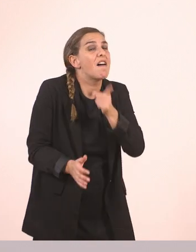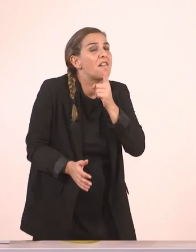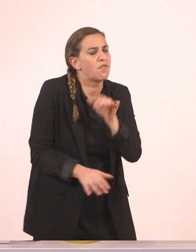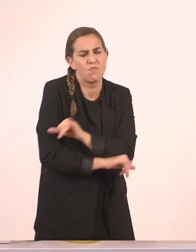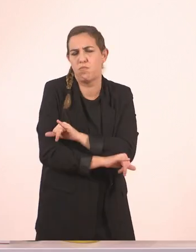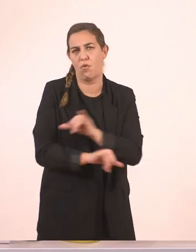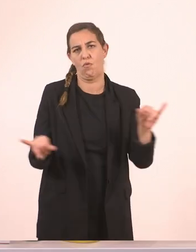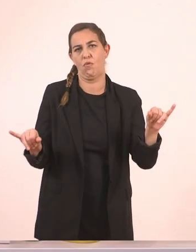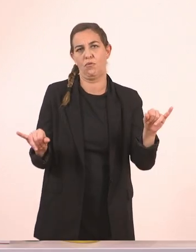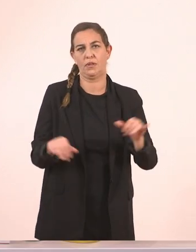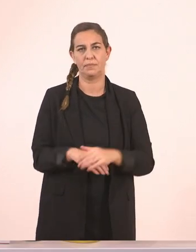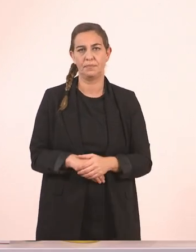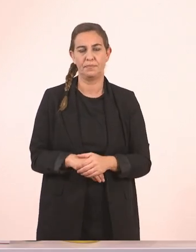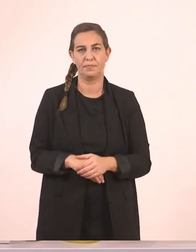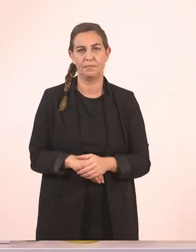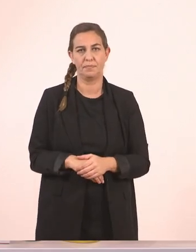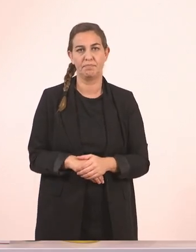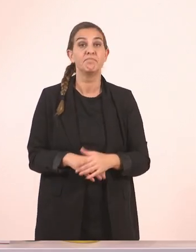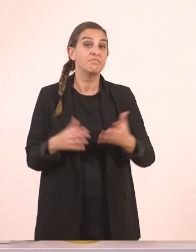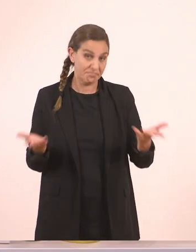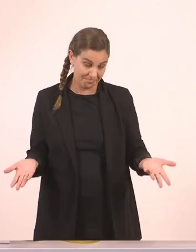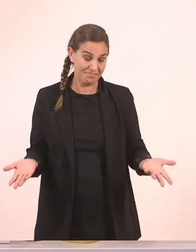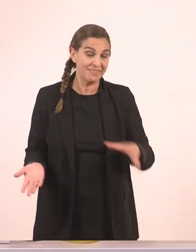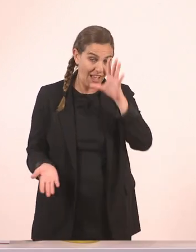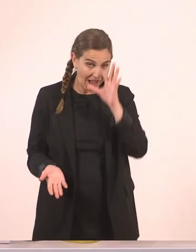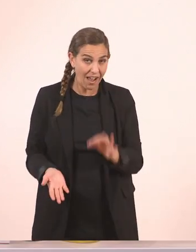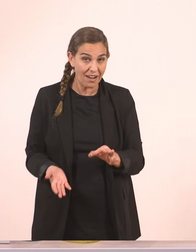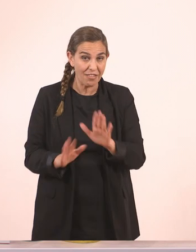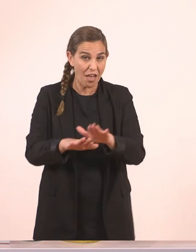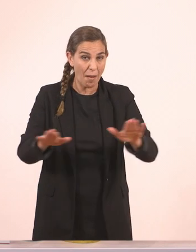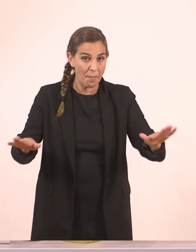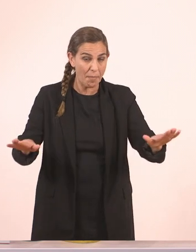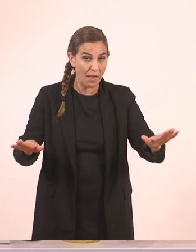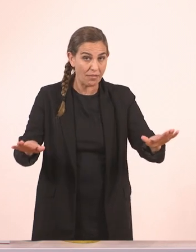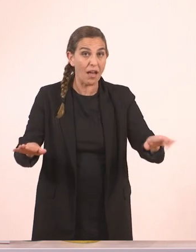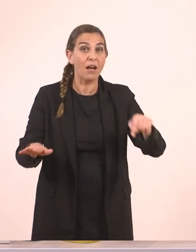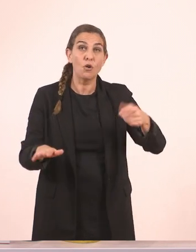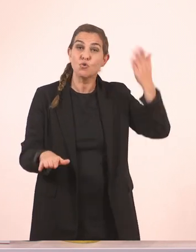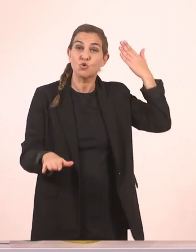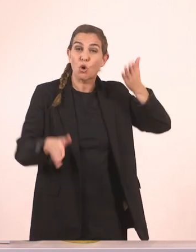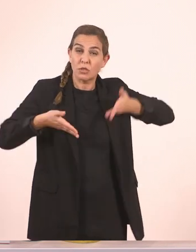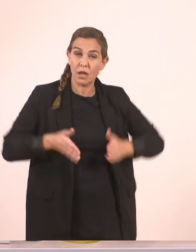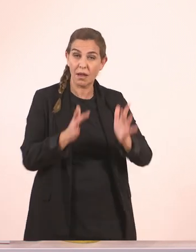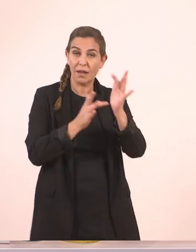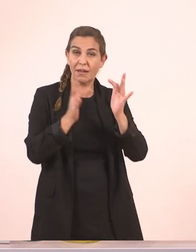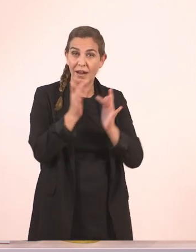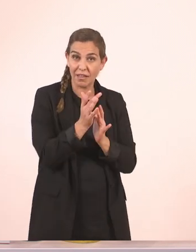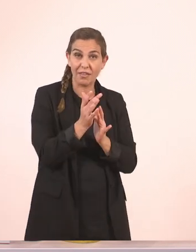Όπως, παιδιά μου, θα περάσουν και πάρα πολλοί αιώνες, όσο μάλλον για την ακρίβεια υπάρχει αυτός ο κόσμος,